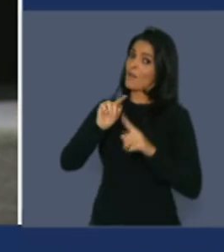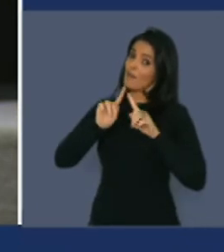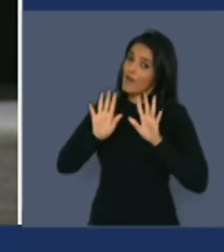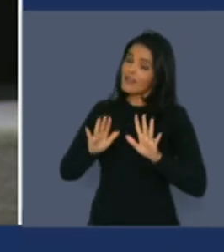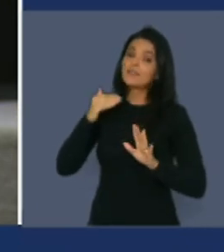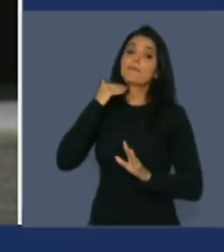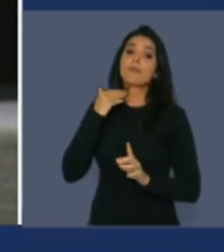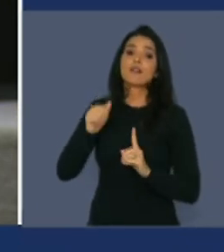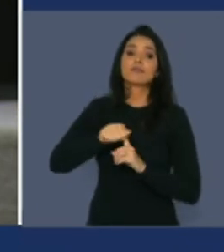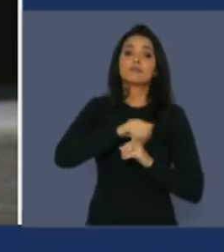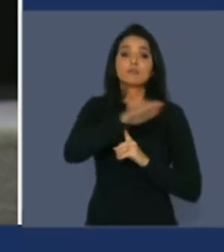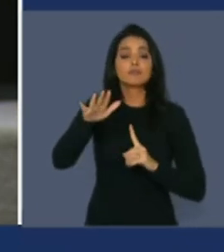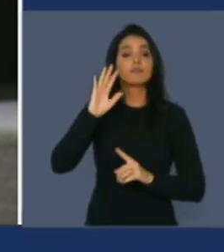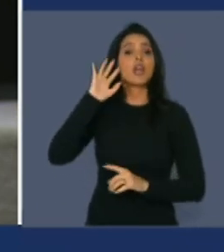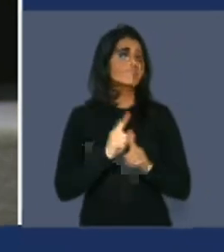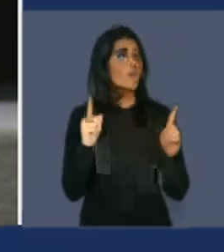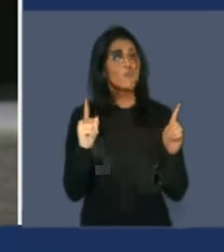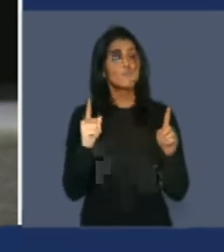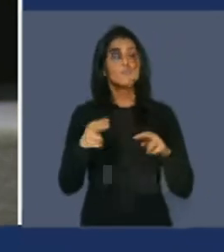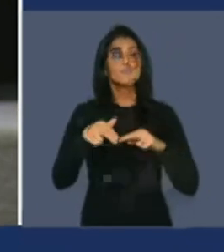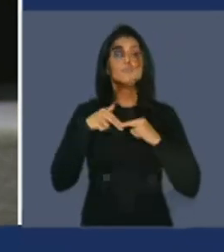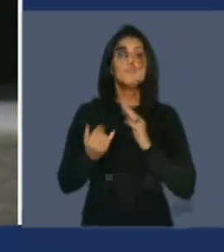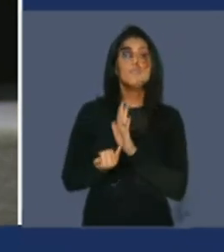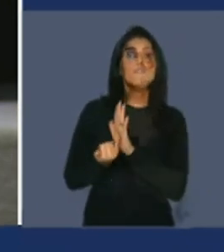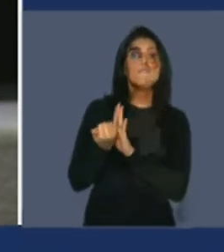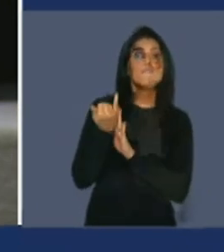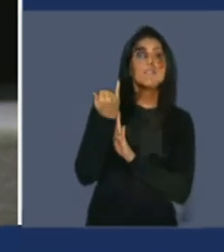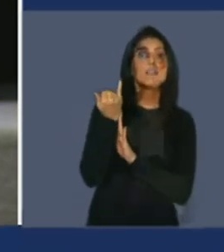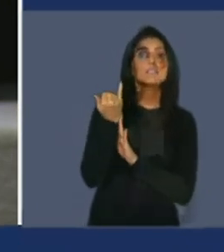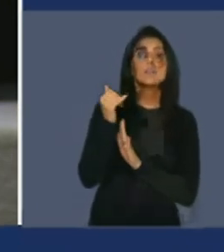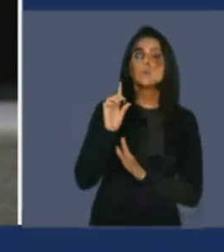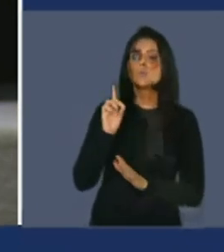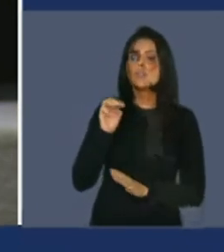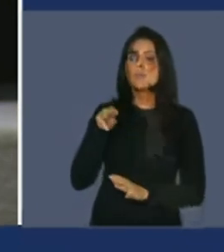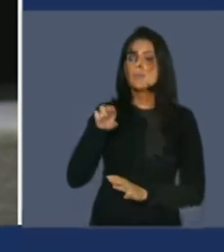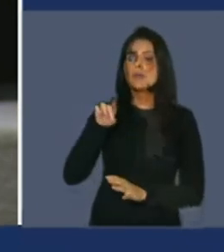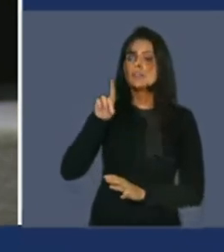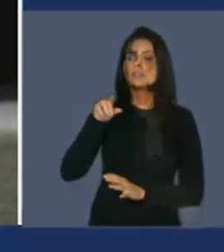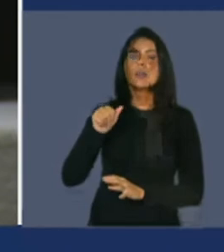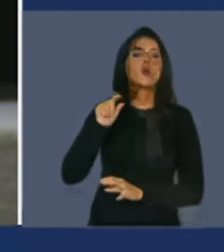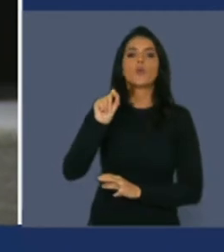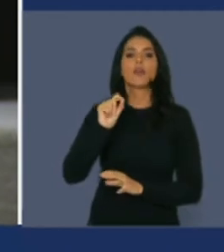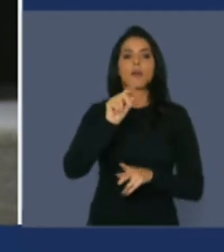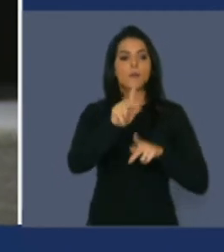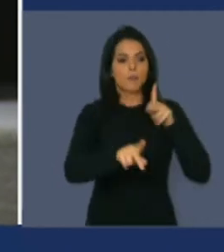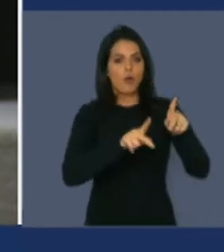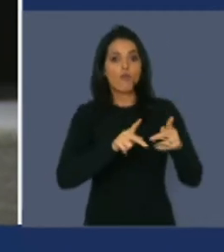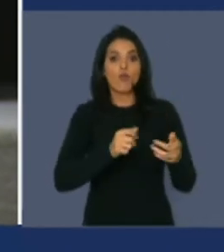CONTRA, RESOLVE AUMENTAR TAXA DE JUROS, VAI ADIANTAR? NÃO, NÃO VAI ADIANTAR, SABE POR QUÊ? NÃO ESTAMOS VIVENDO UMA INFLAÇÃO DE DEMANDA, QUE É ISSO? QUANDO A POPULAÇÃO AUMENTA O CONSUMO, PRESSIONANDO POR MAIS